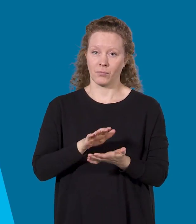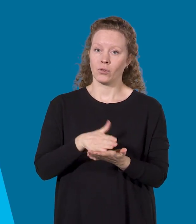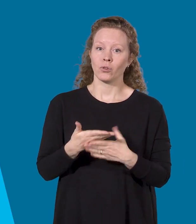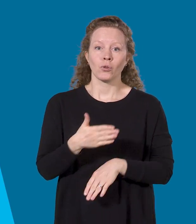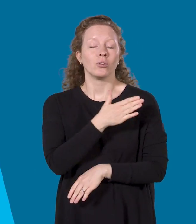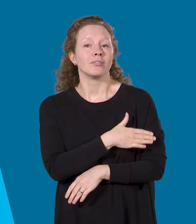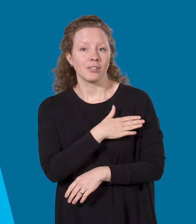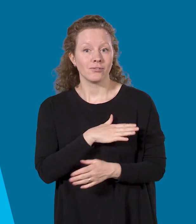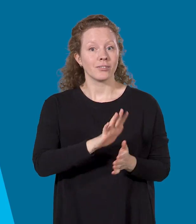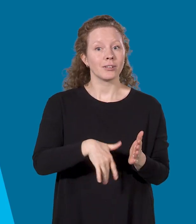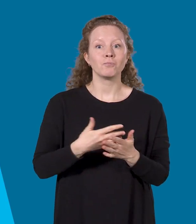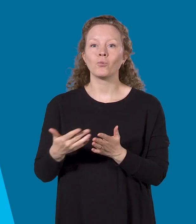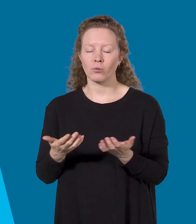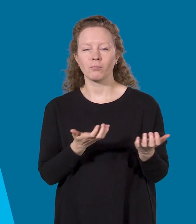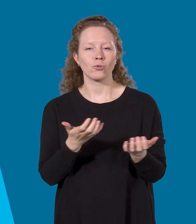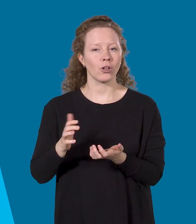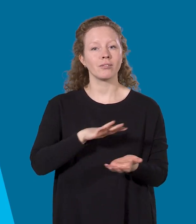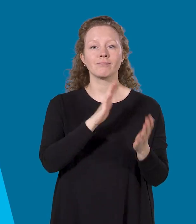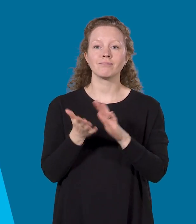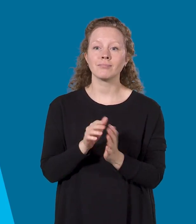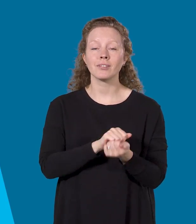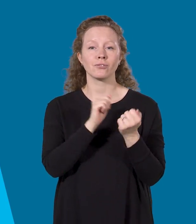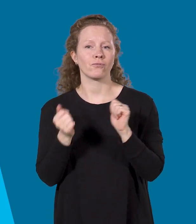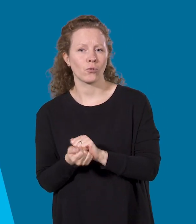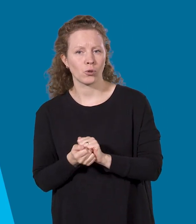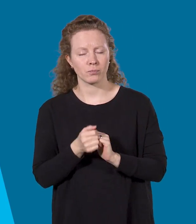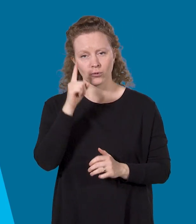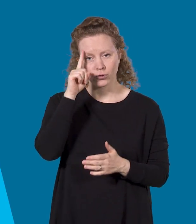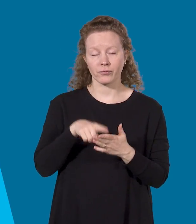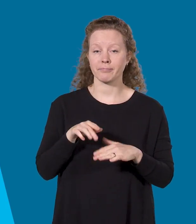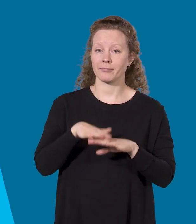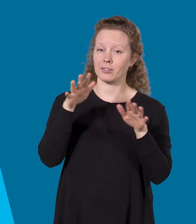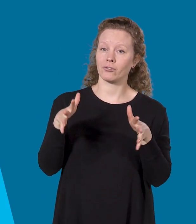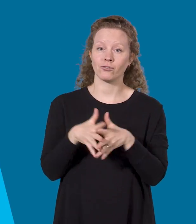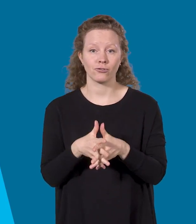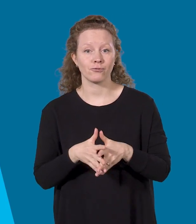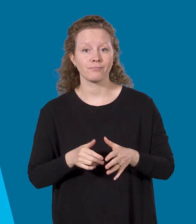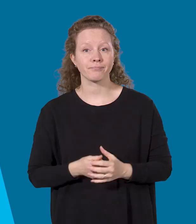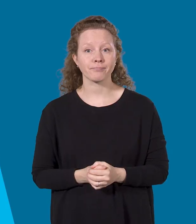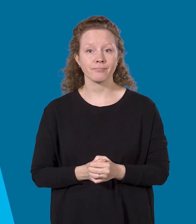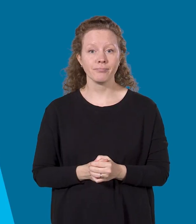Tolktjänsten för teckenspråk ska göras klarare genom en helhetsreform.